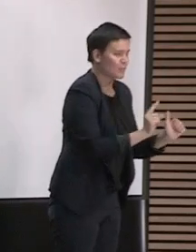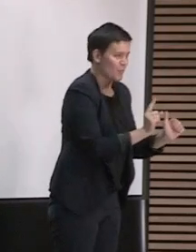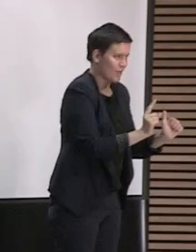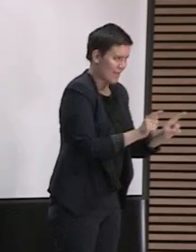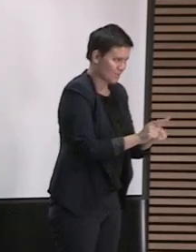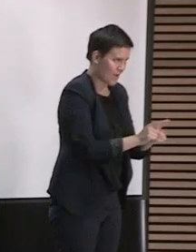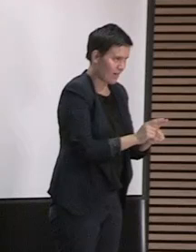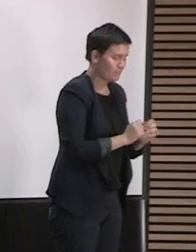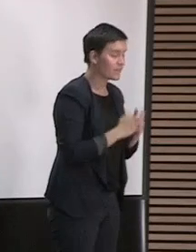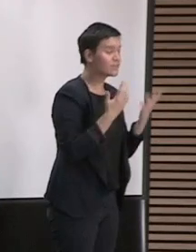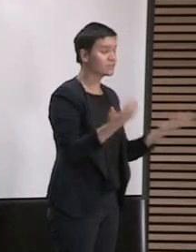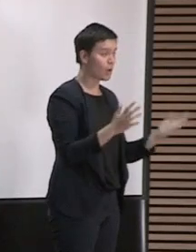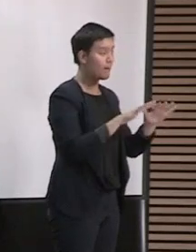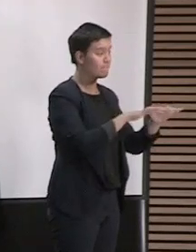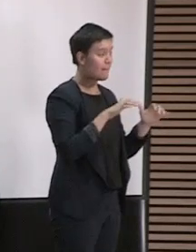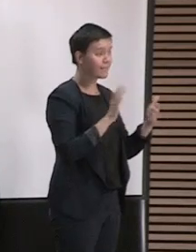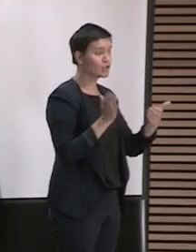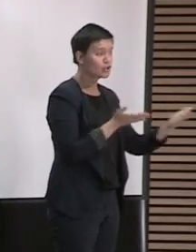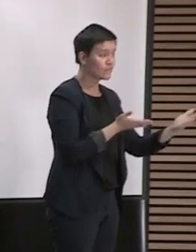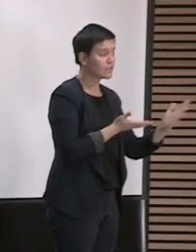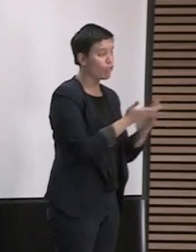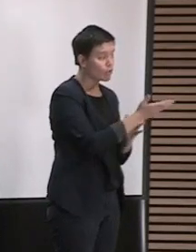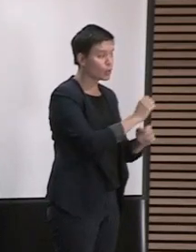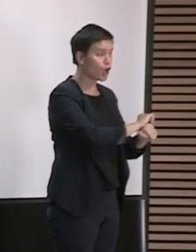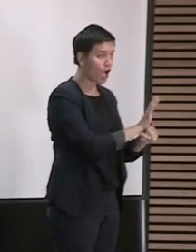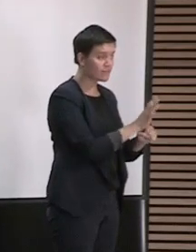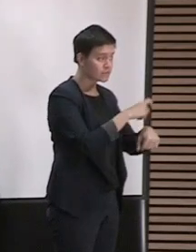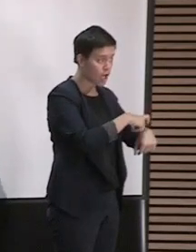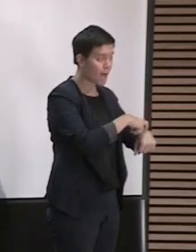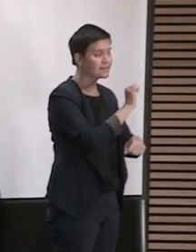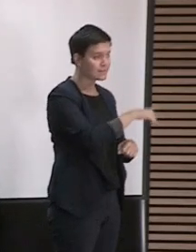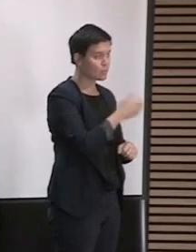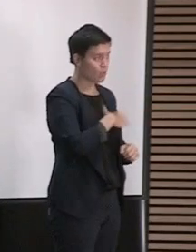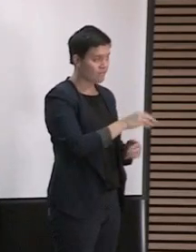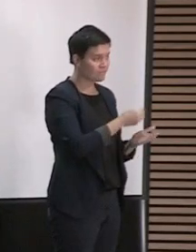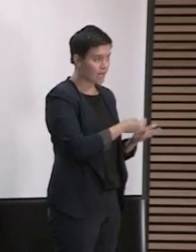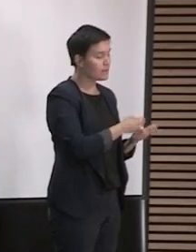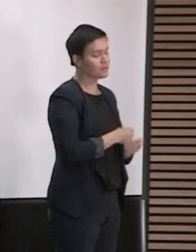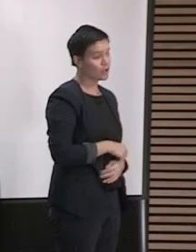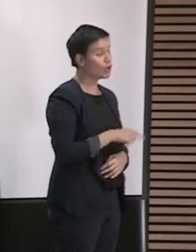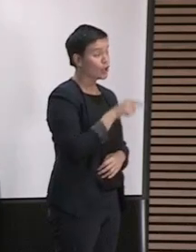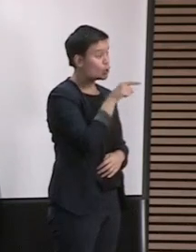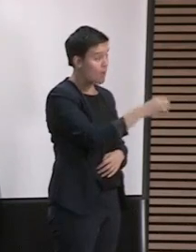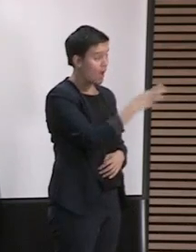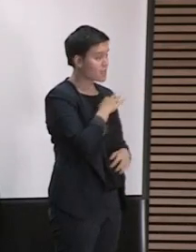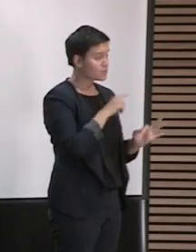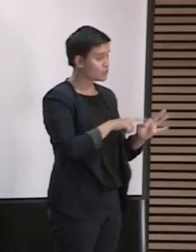ta raatau kaore. GRANT